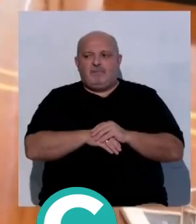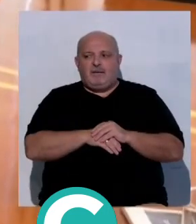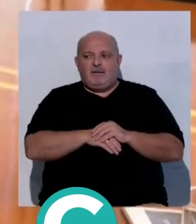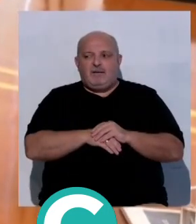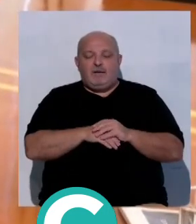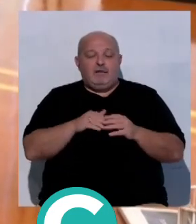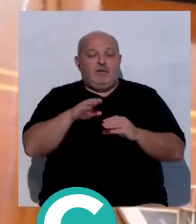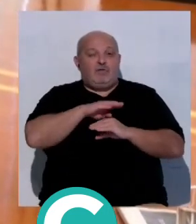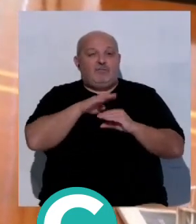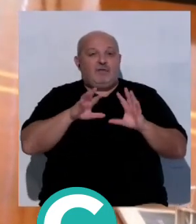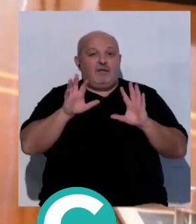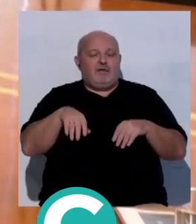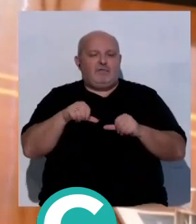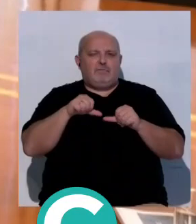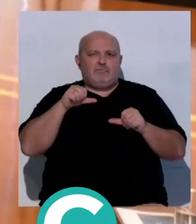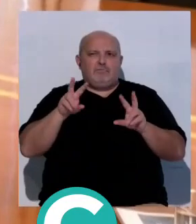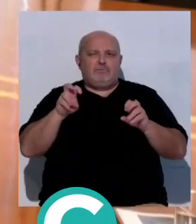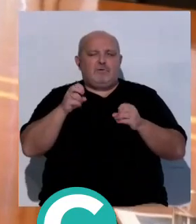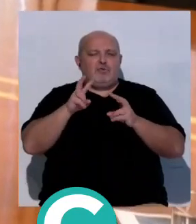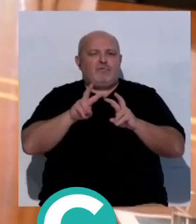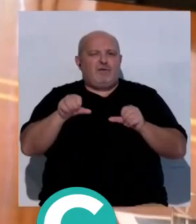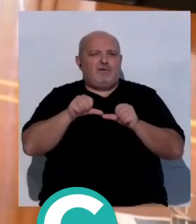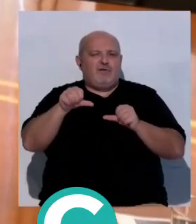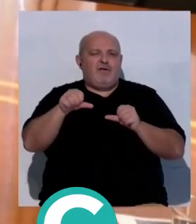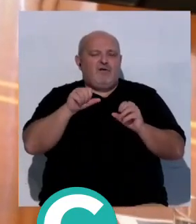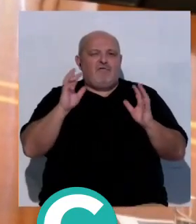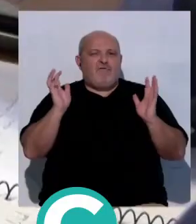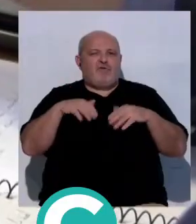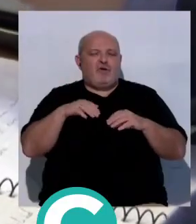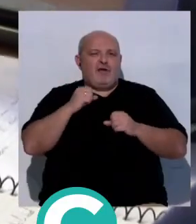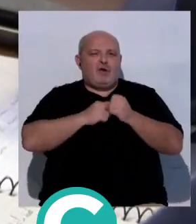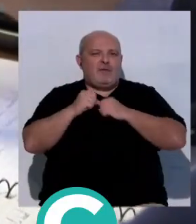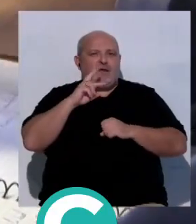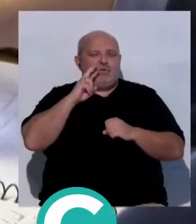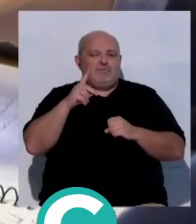la zona franca de Cádiz desgrana las novedades del foro de economía azul que reunirá a finales de mes